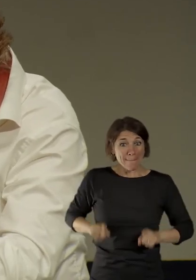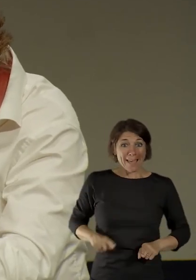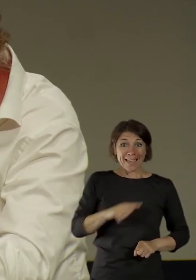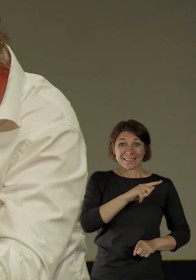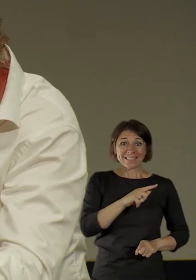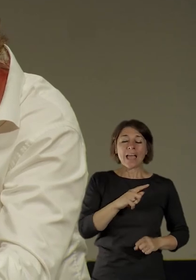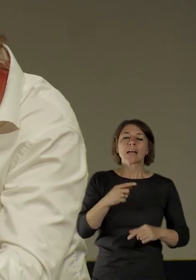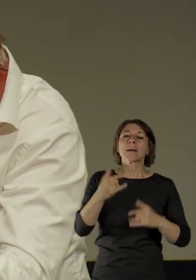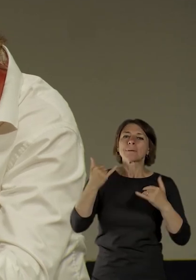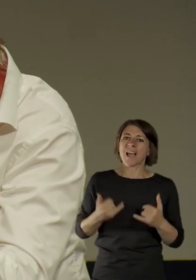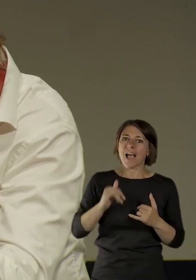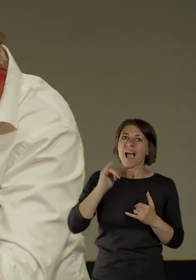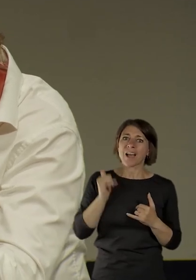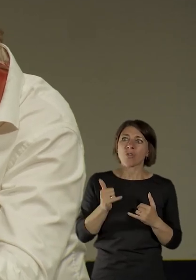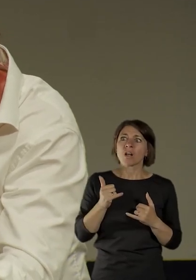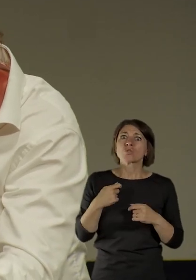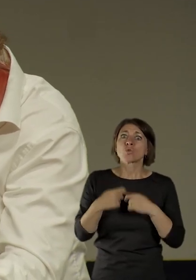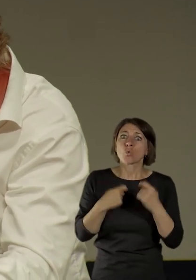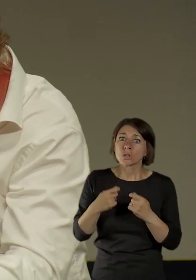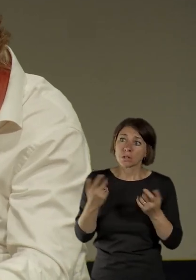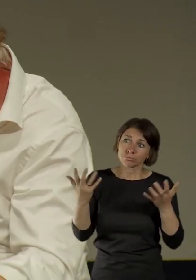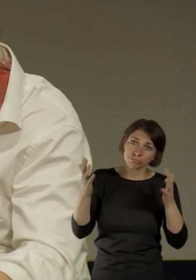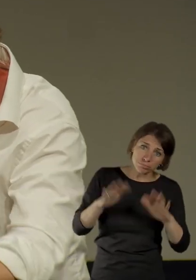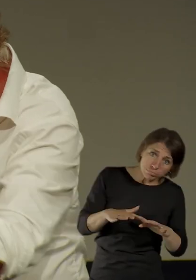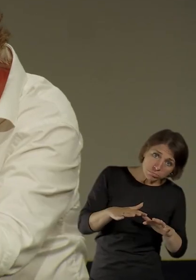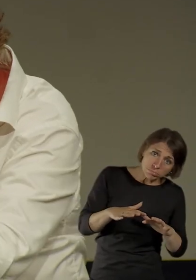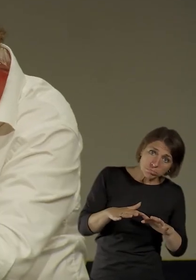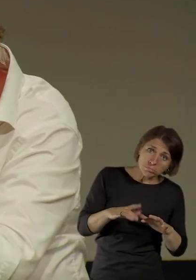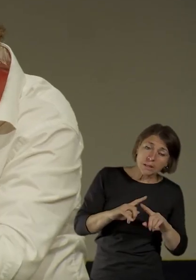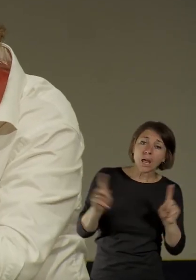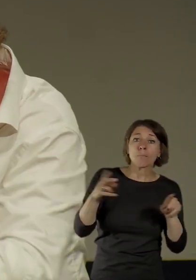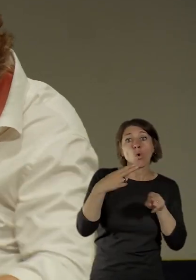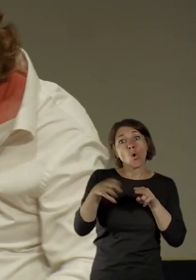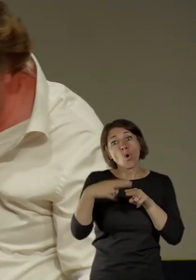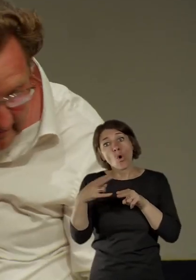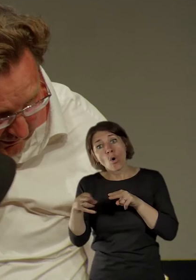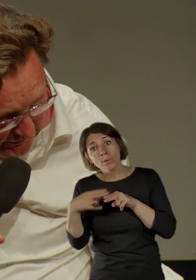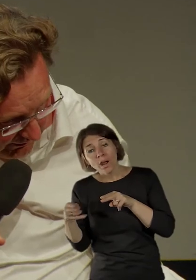A měla by být vedena debata, jestli přestavba tohoto území, jakéhosi